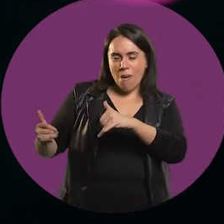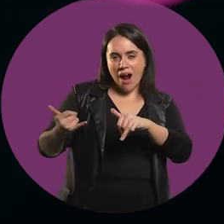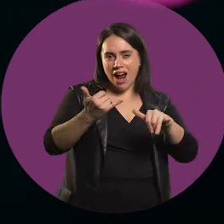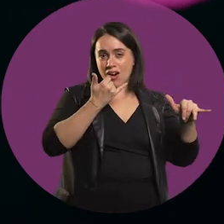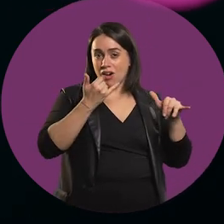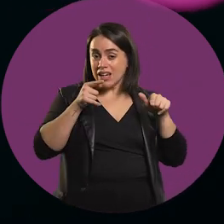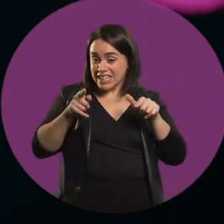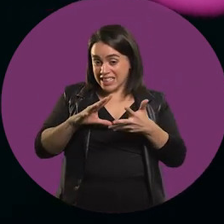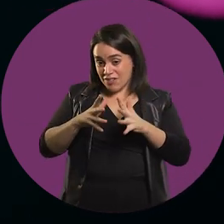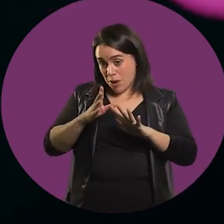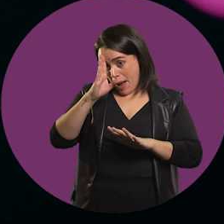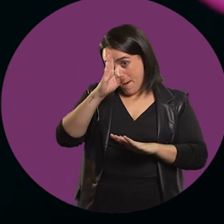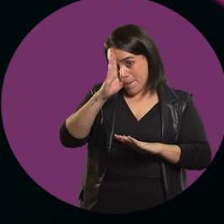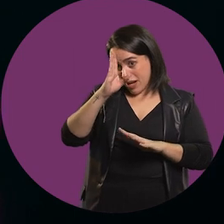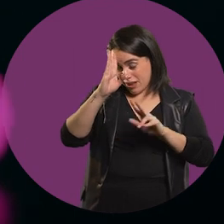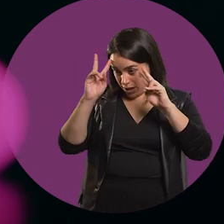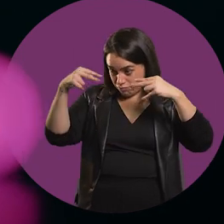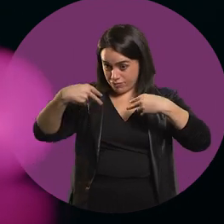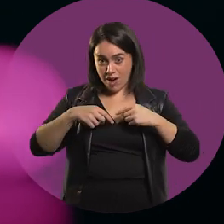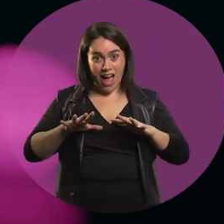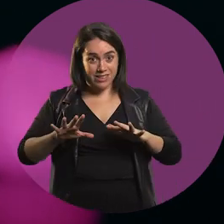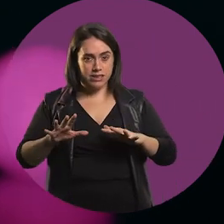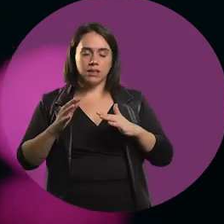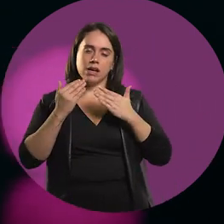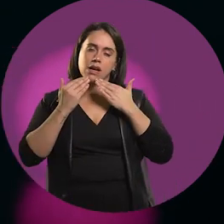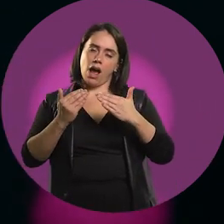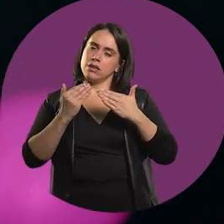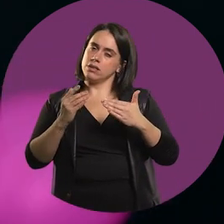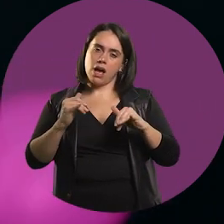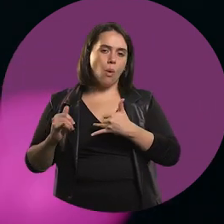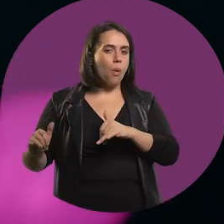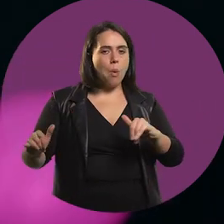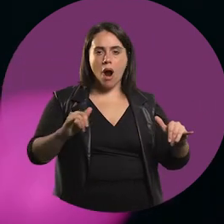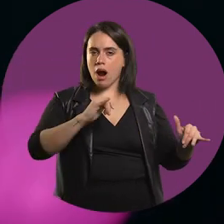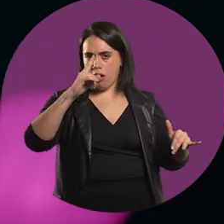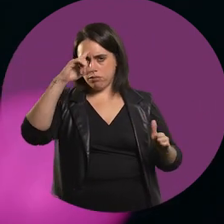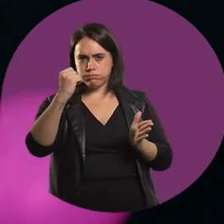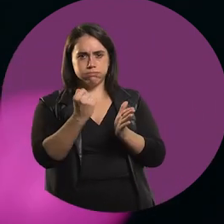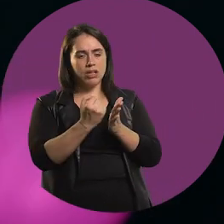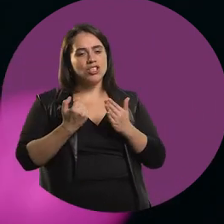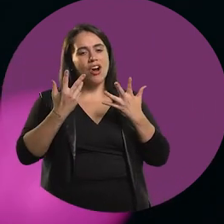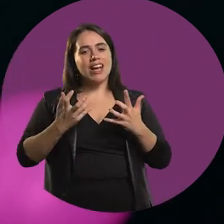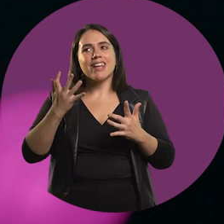Y yo creo que, viéndolo en retrospectiva, realmente, me marcó mucho a la hora de elegir qué hacer,